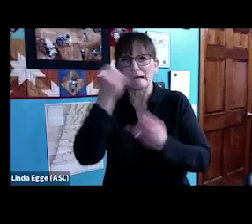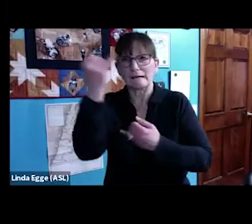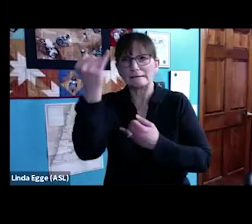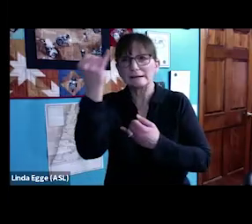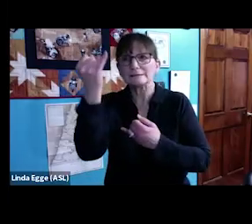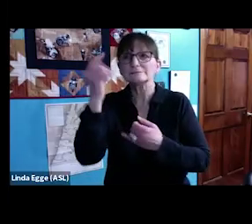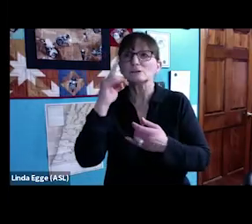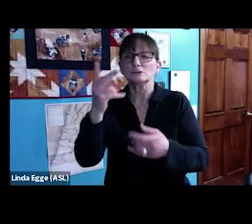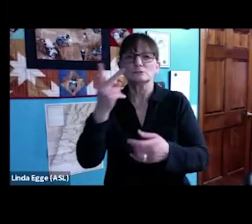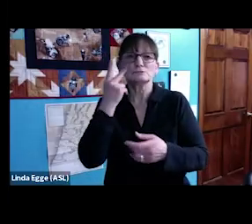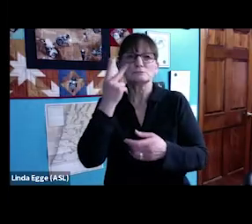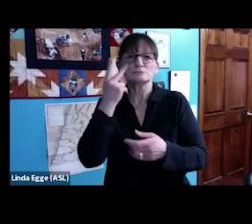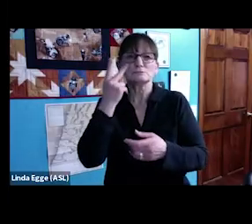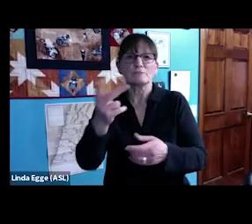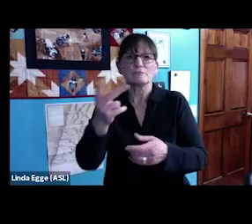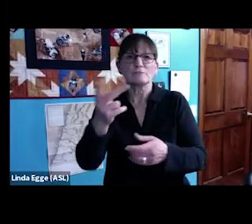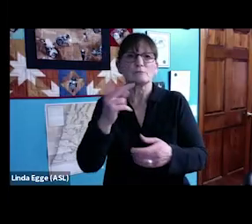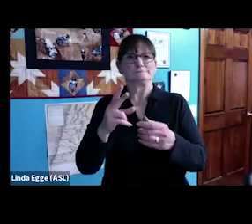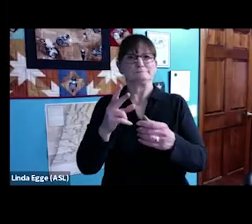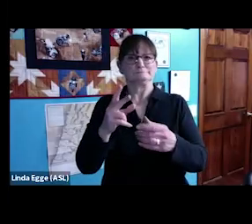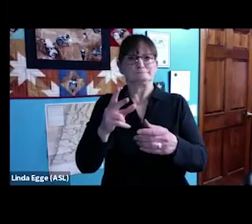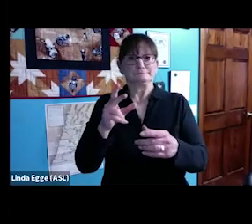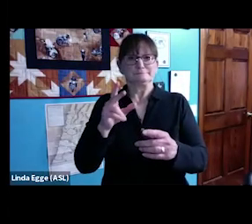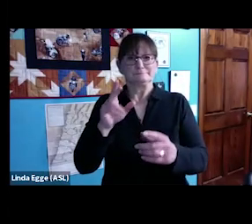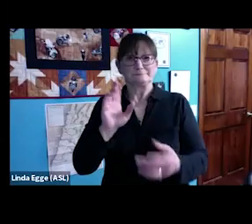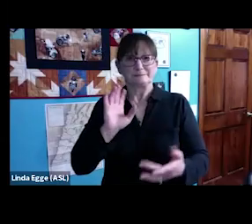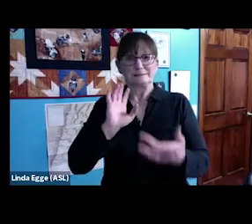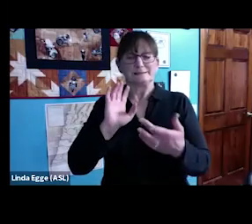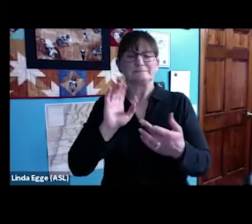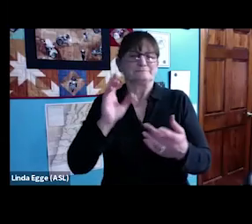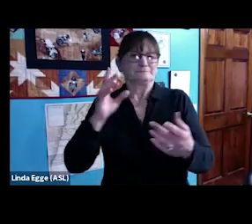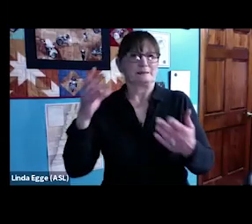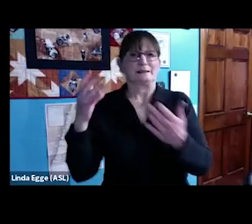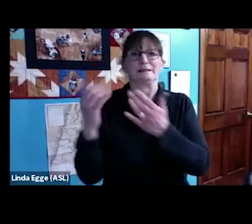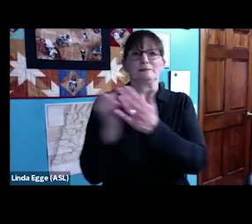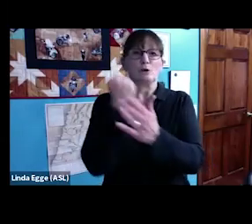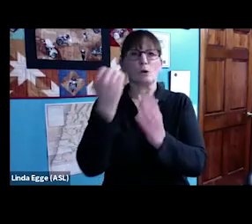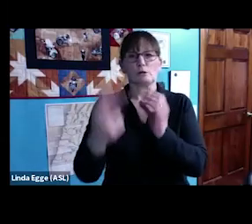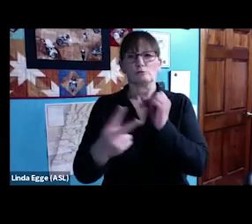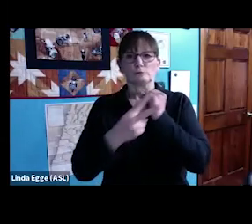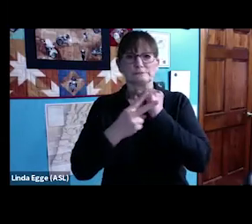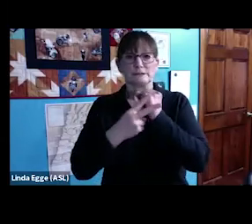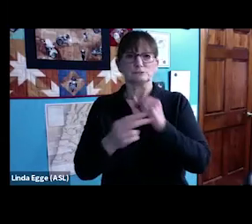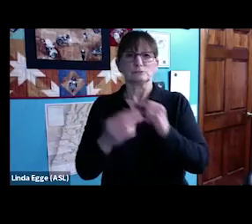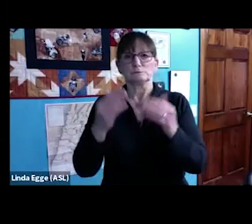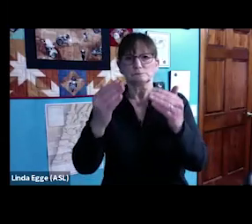Los ayudo con los siguientes pasos también. Entonces, por ejemplo, si es una aprobación y necesitan un pagador,